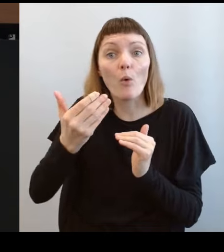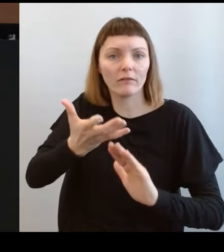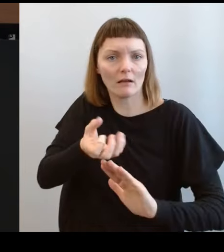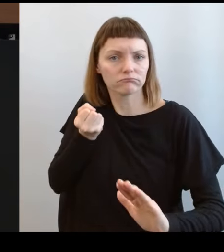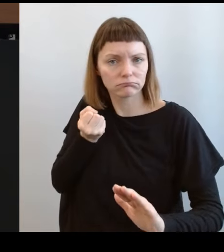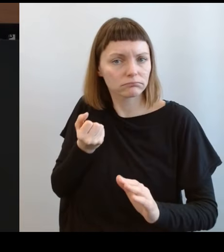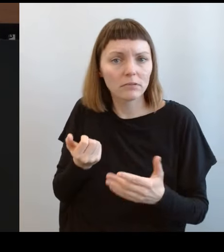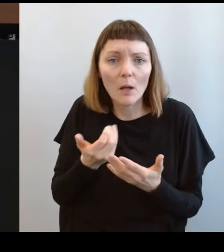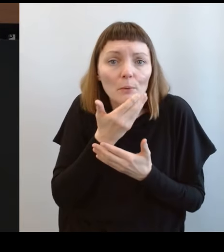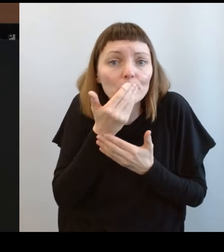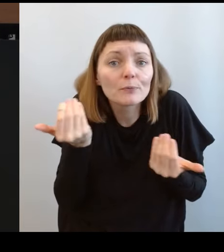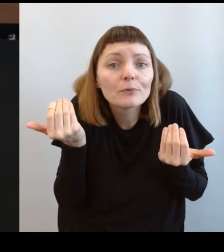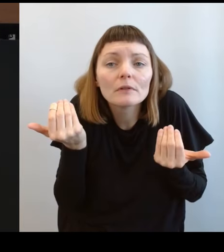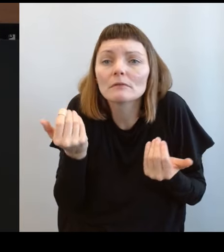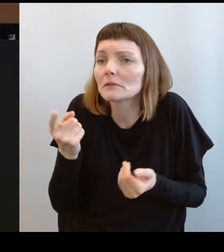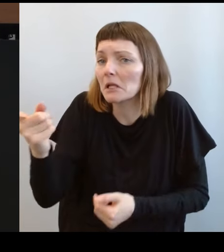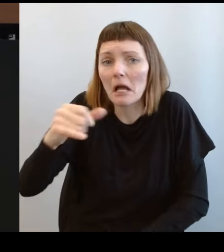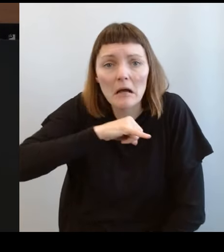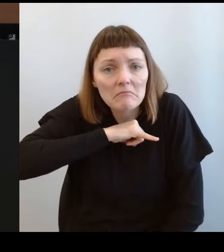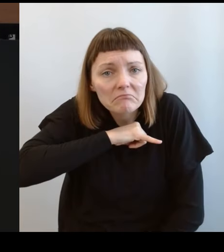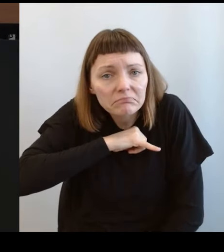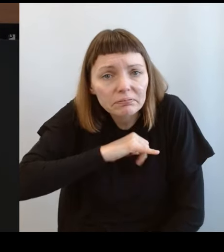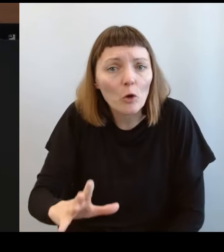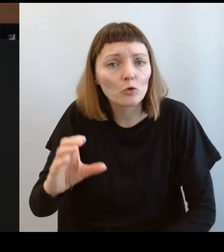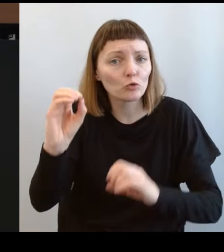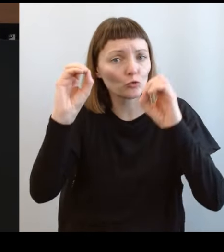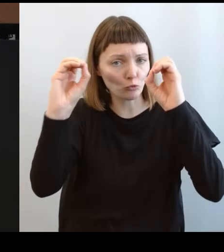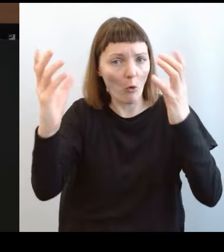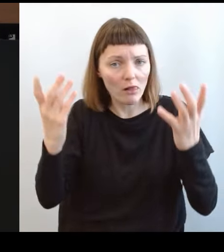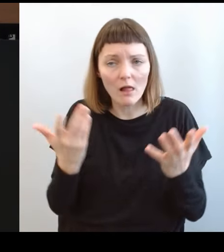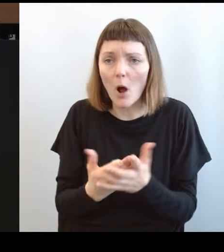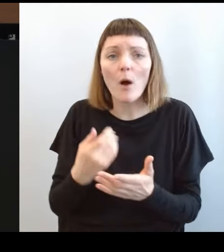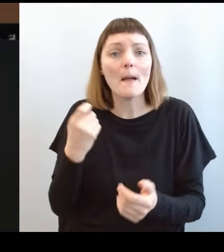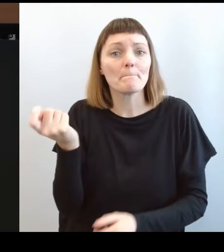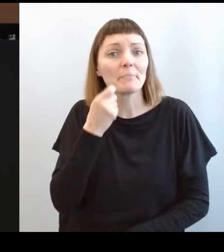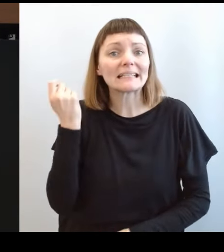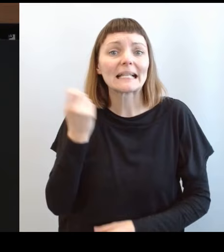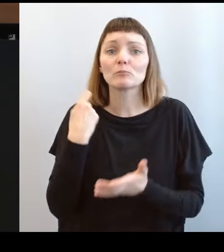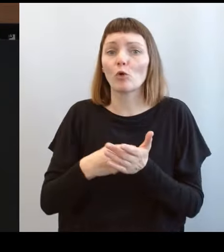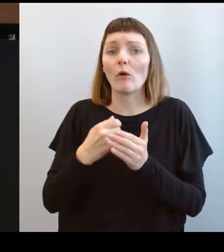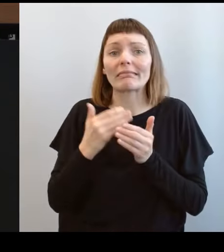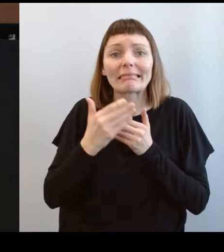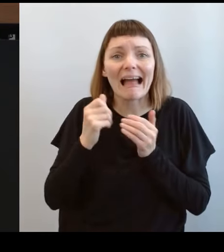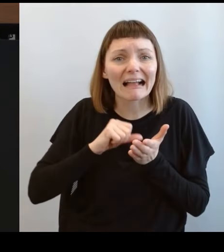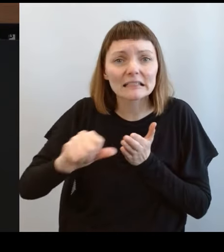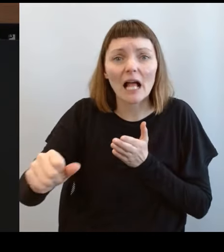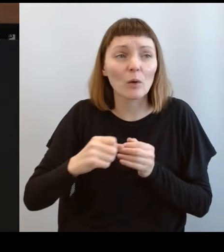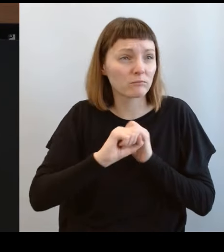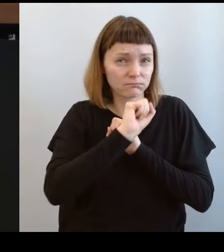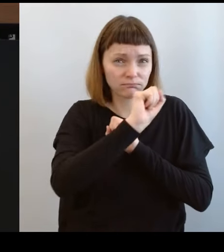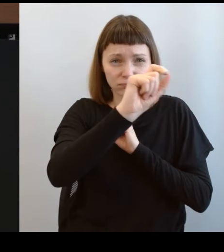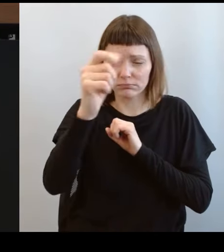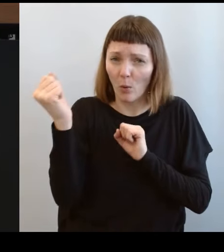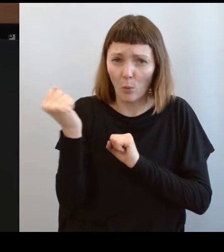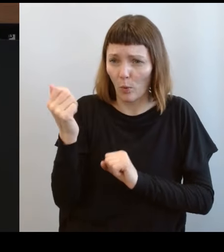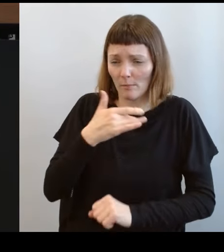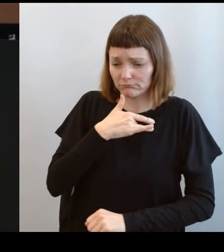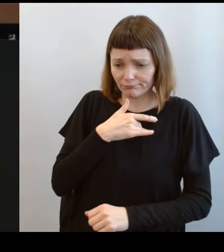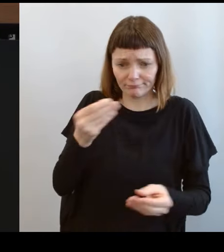nicht, die hohe Betriebskosten Nachzahlung, die jetzt gerade massiv verschickt werden in der Stadt. Und ich finde es auch wirklich bedenklich. Wir geben für das Wohnungsbündnis